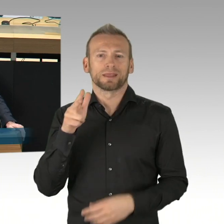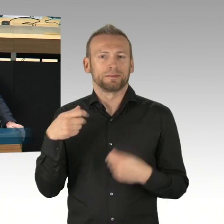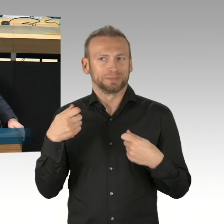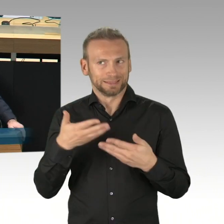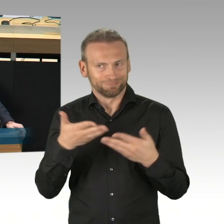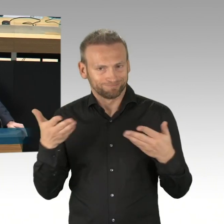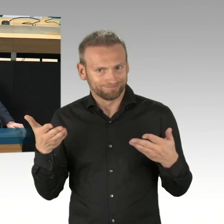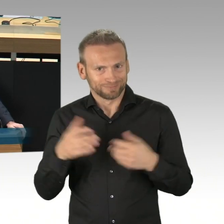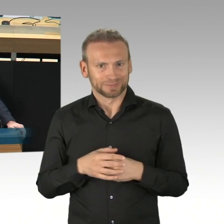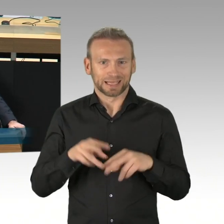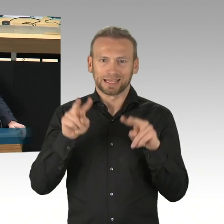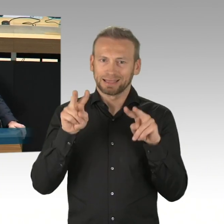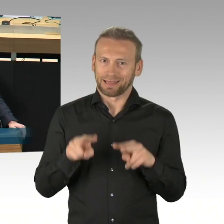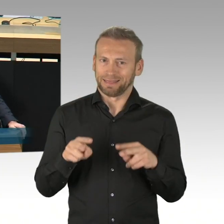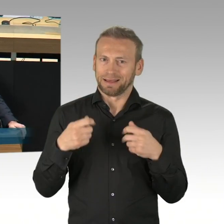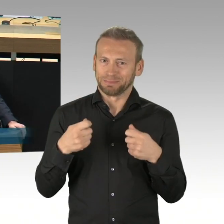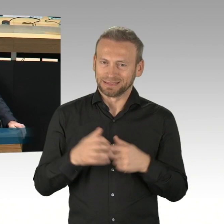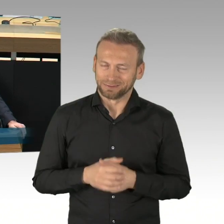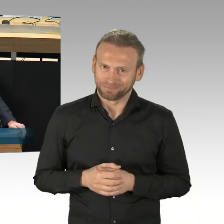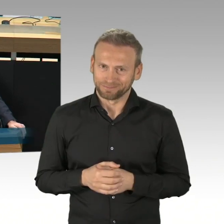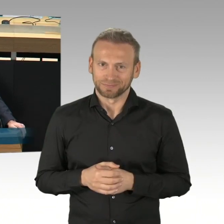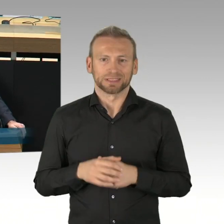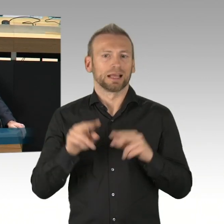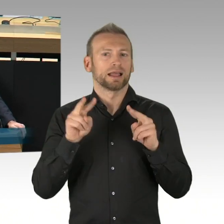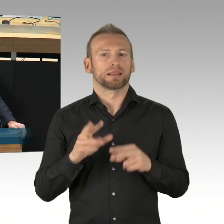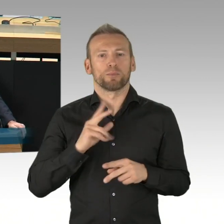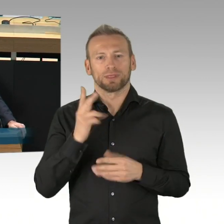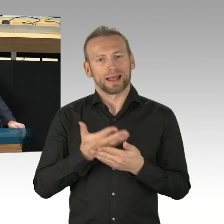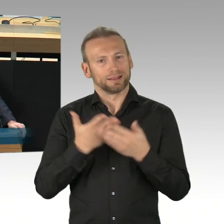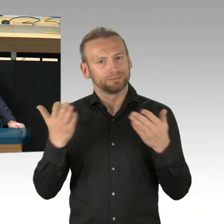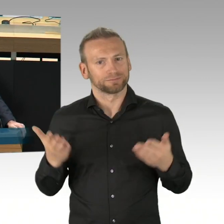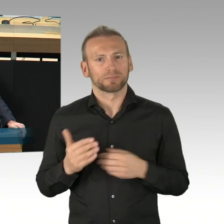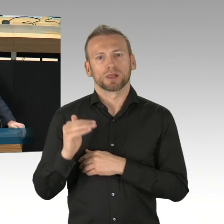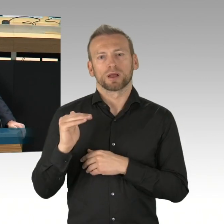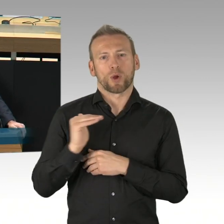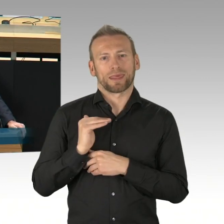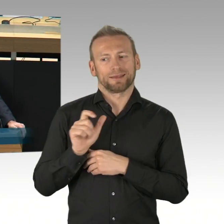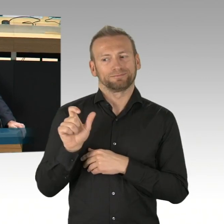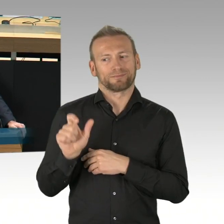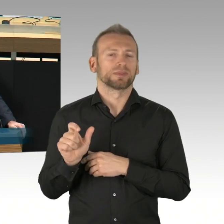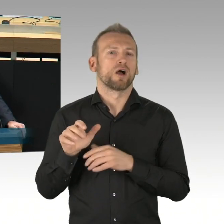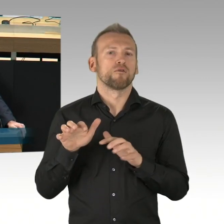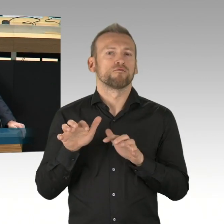Ich darf Ihnen im Namen der CDU-Fraktion zunächst einmal persönlich alles Gute für Ihre Zukunft wünschen